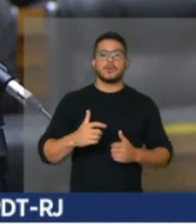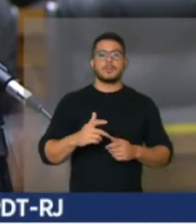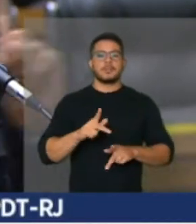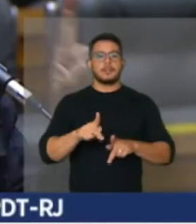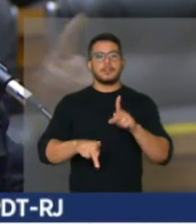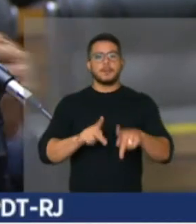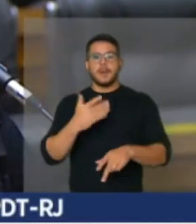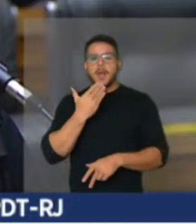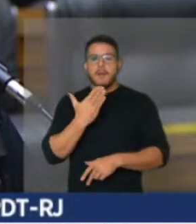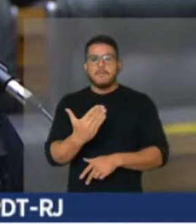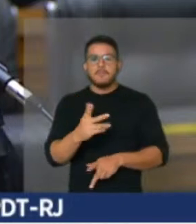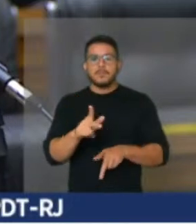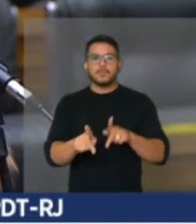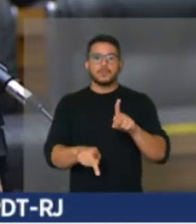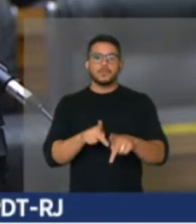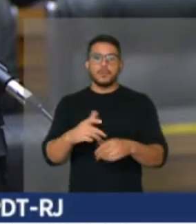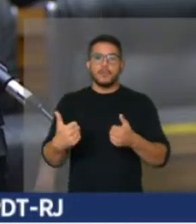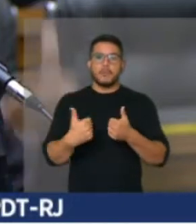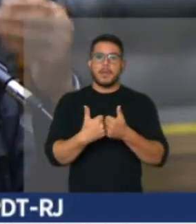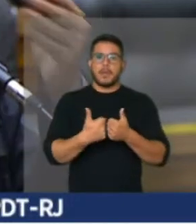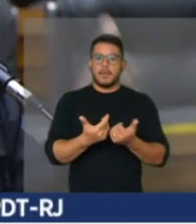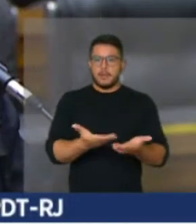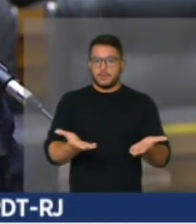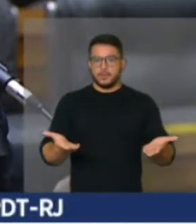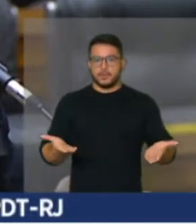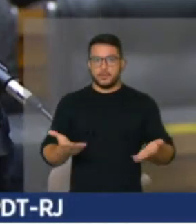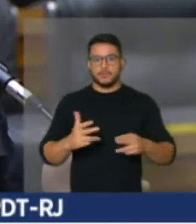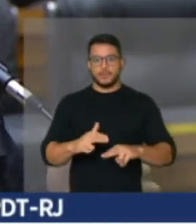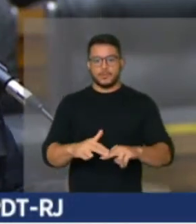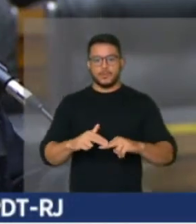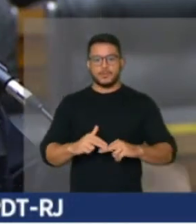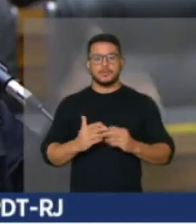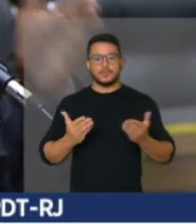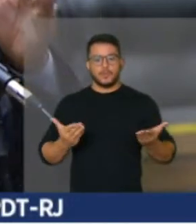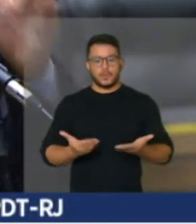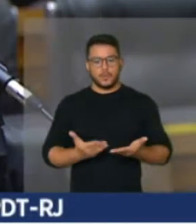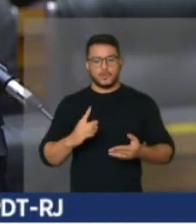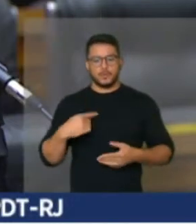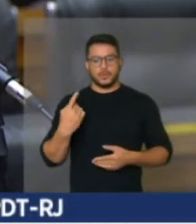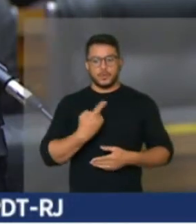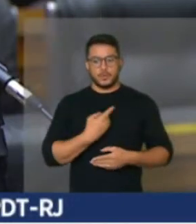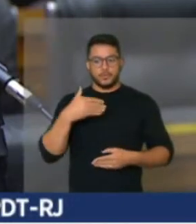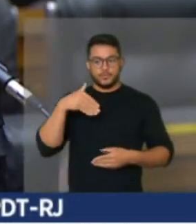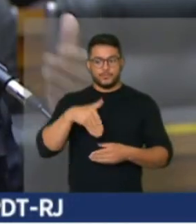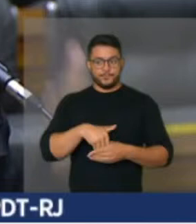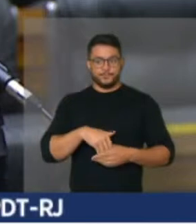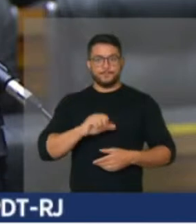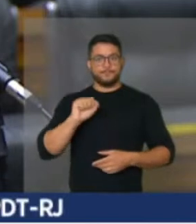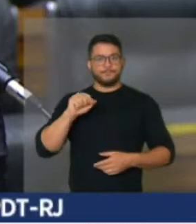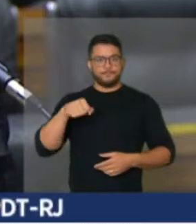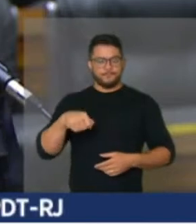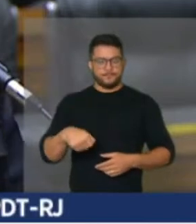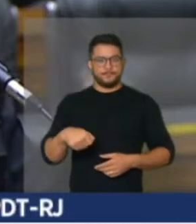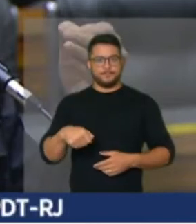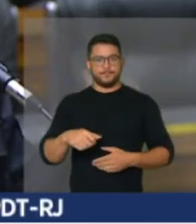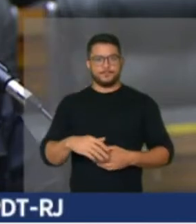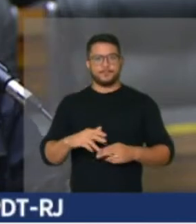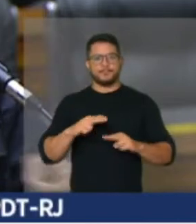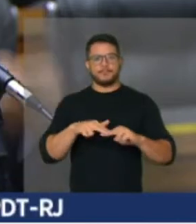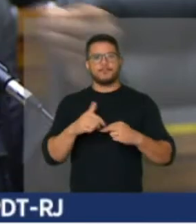MAIS FISCALIZADO. PORTANTO O PDT ORGANIZAÇÃO NÃO-GOVERNAMENTAL VOTA SIM NA O PDT HOJE VOTA SIM NA CERTEZA DE QUE ESTARÁ CONTRIBUINDO PARA O FORTALECIMENTO DA GESTÃO